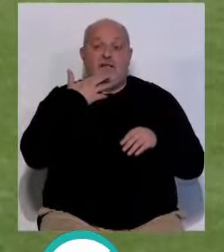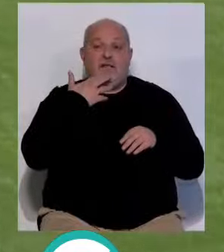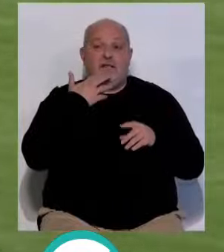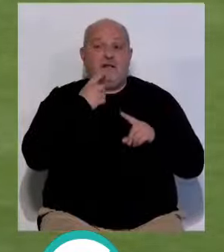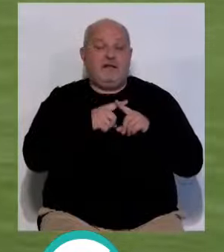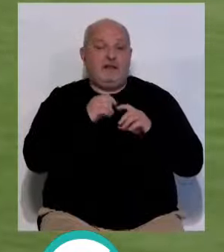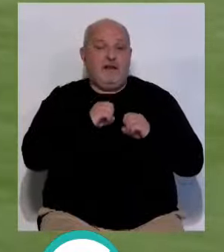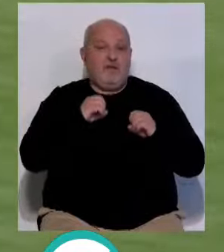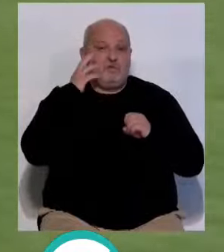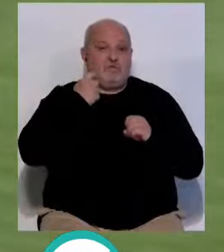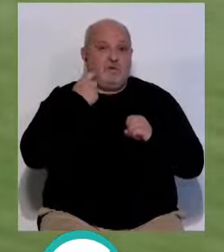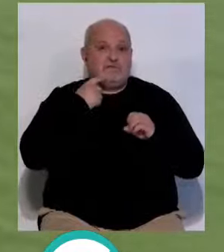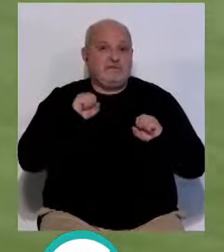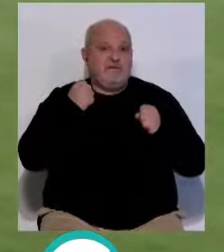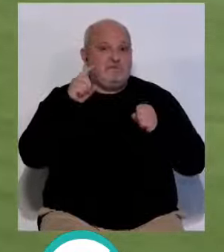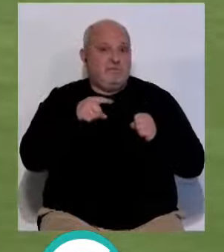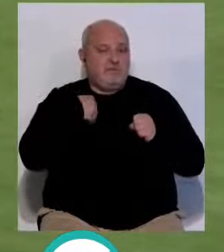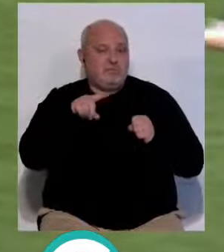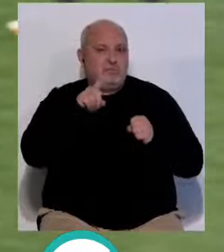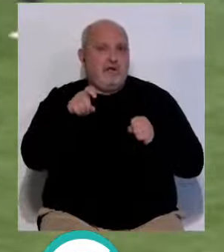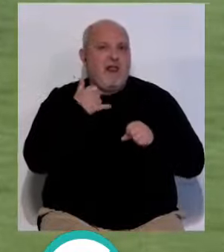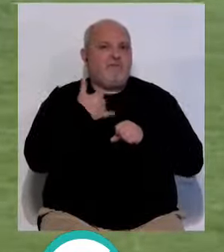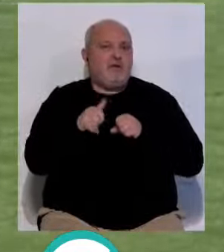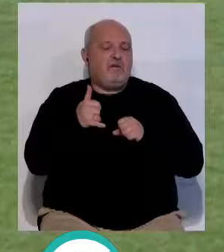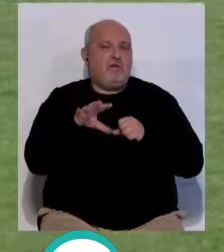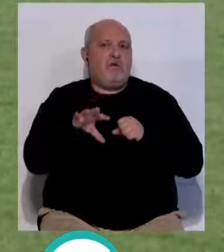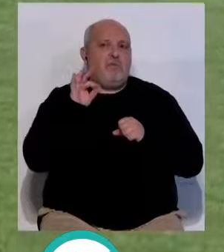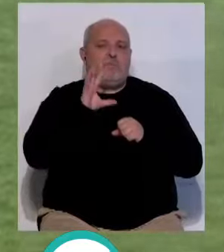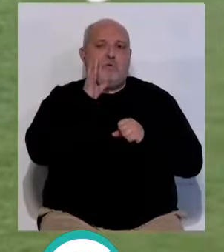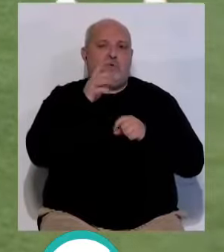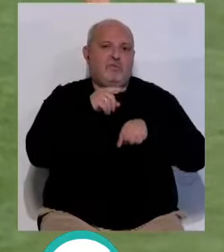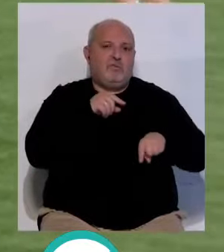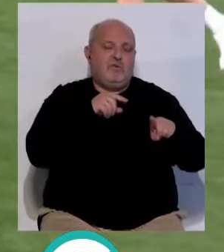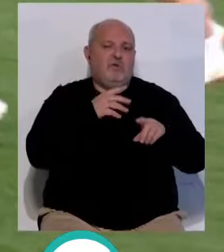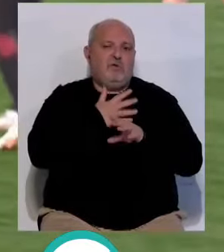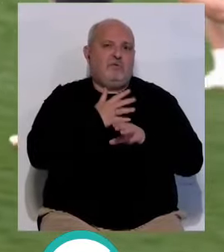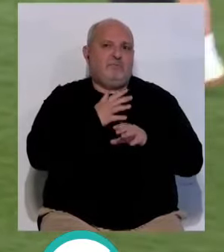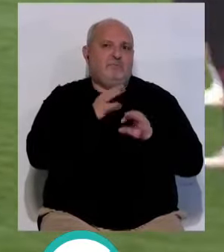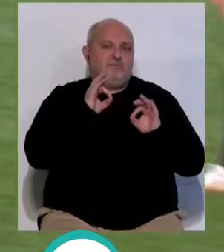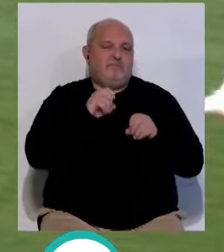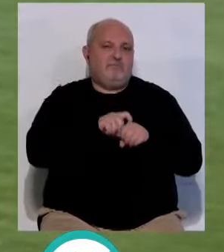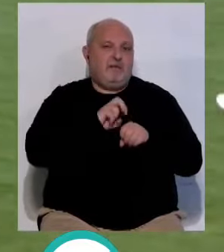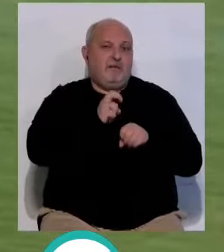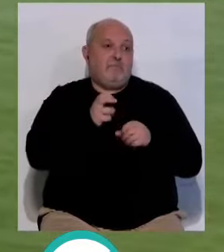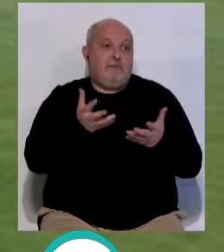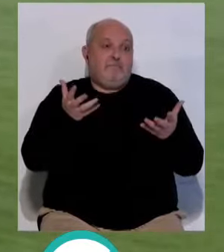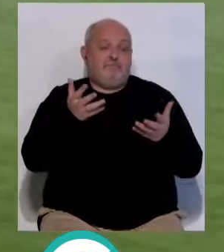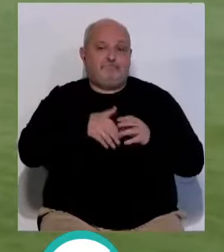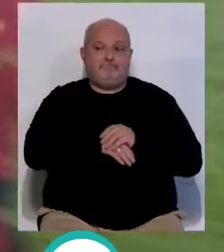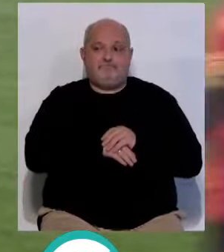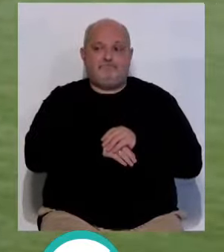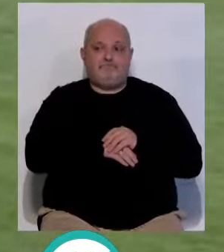por sasuna Hubiera salido al final opto por por otros futbolistas de otro corte pero no sé qué